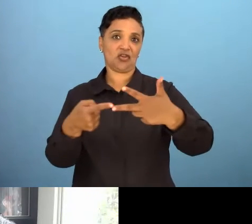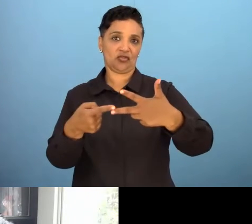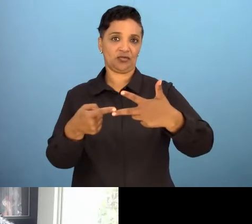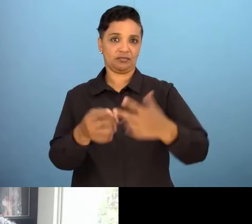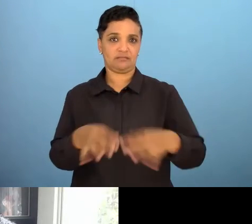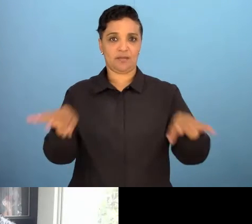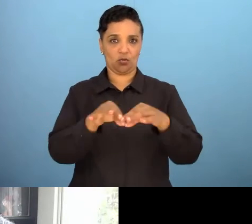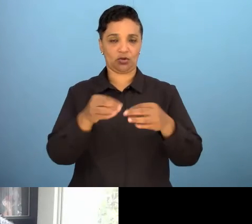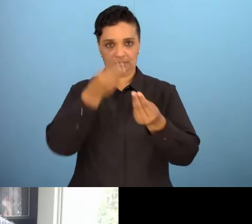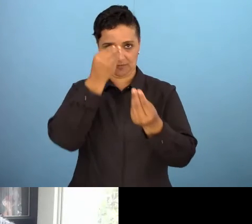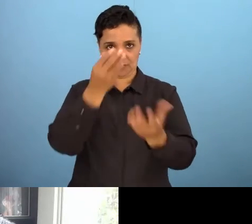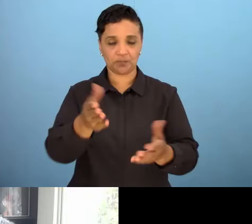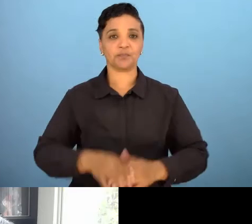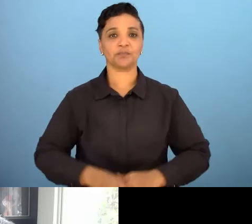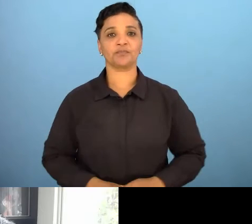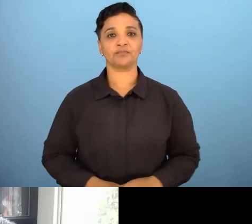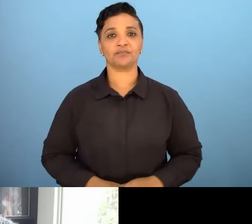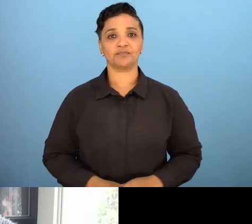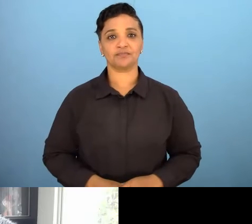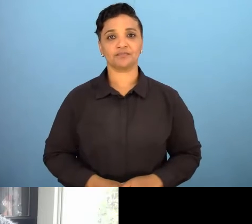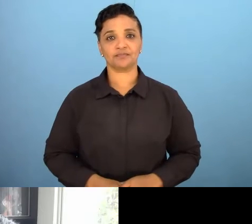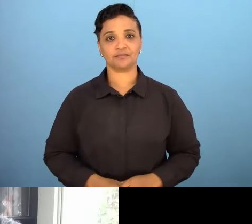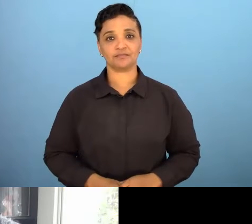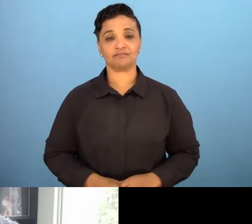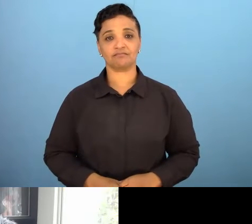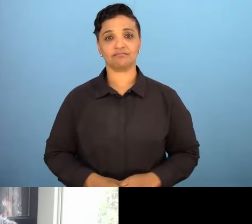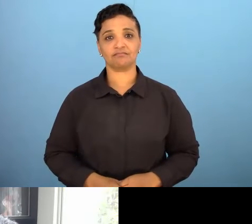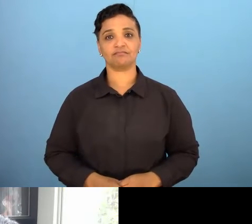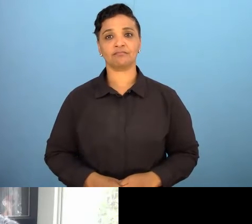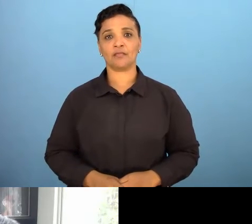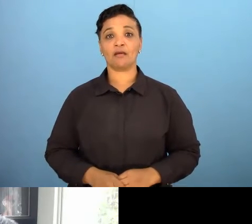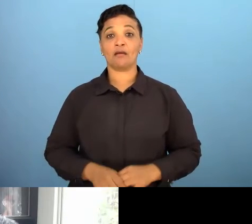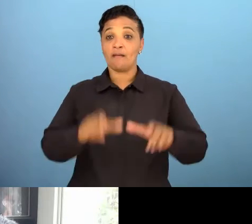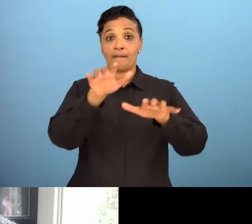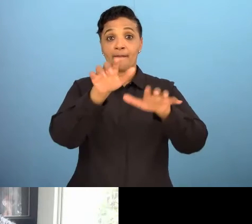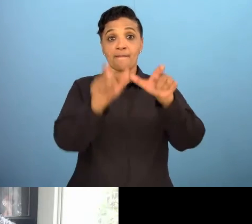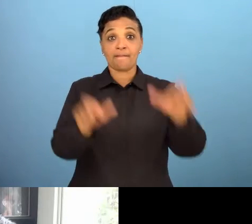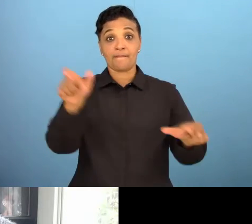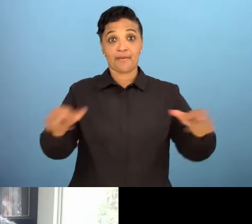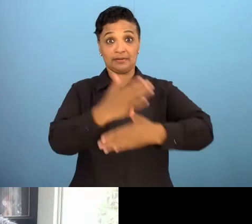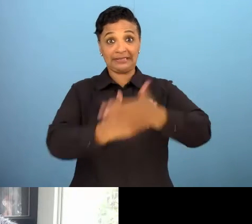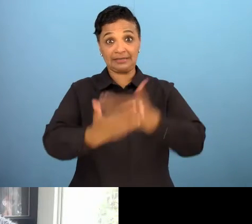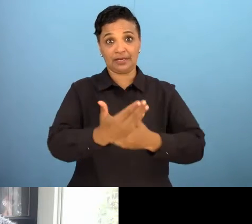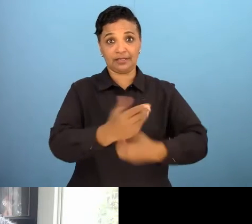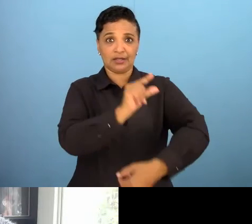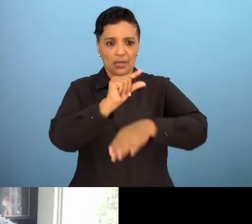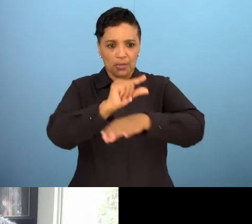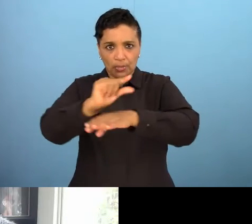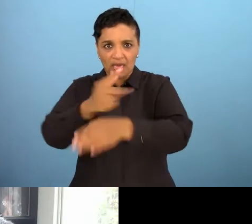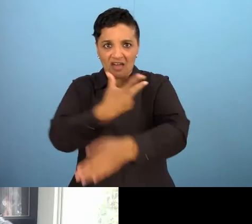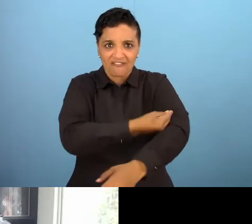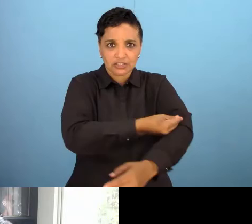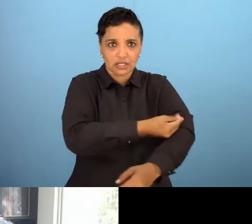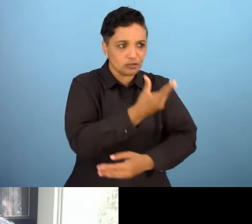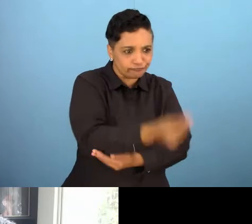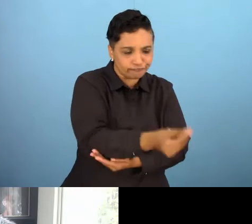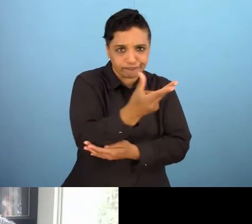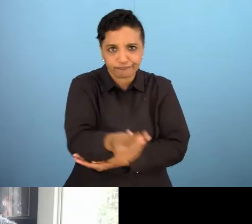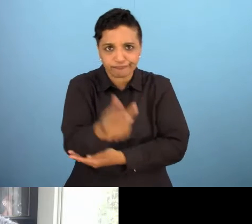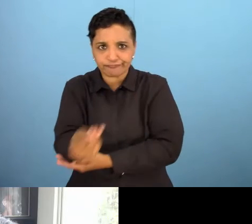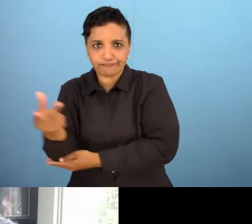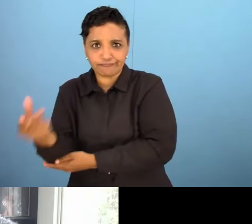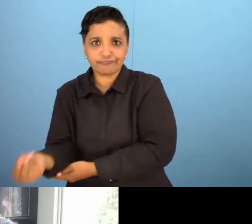: Te leeré el tercero más importante los 3 más importantes.